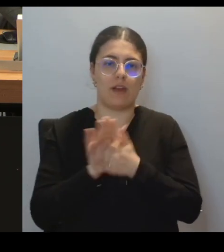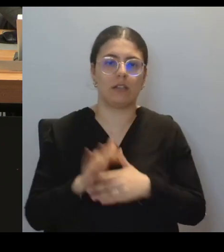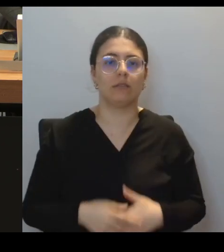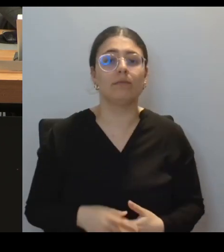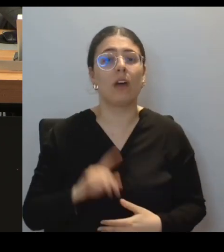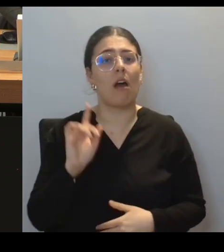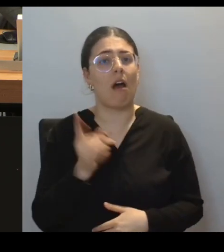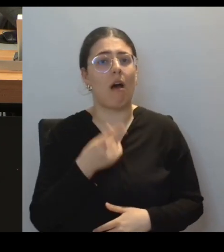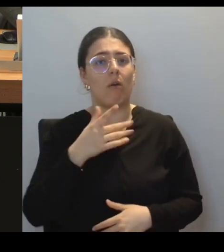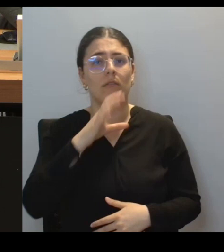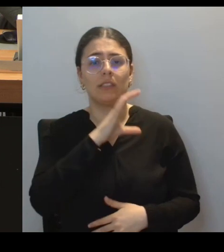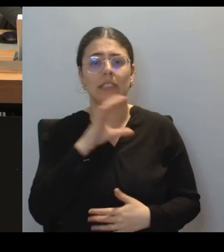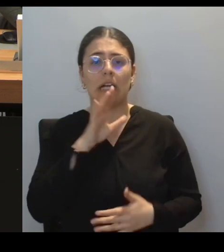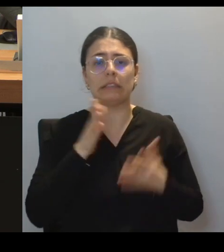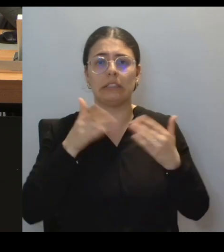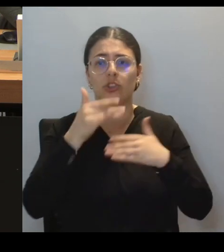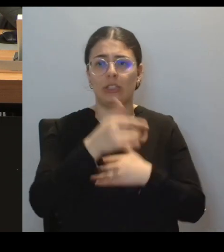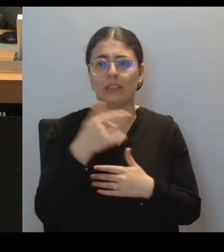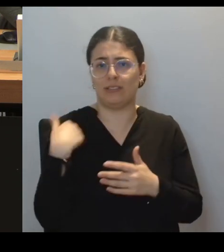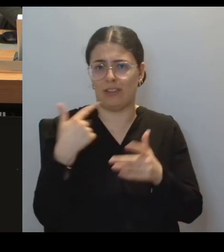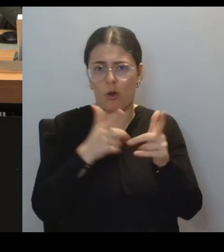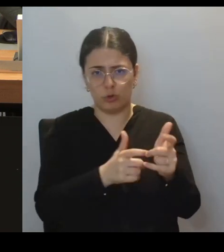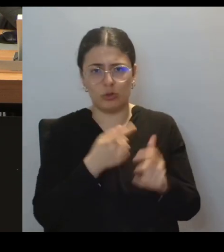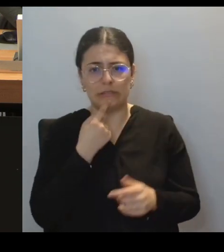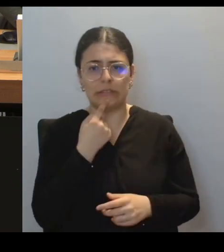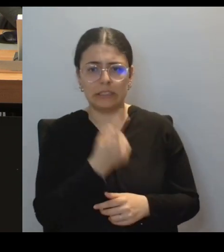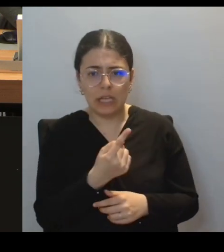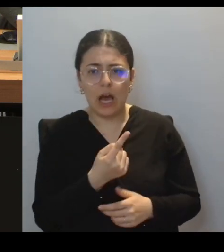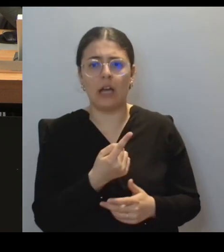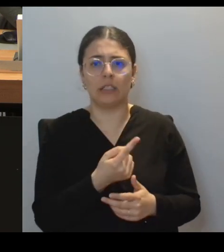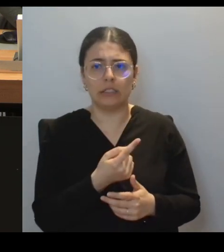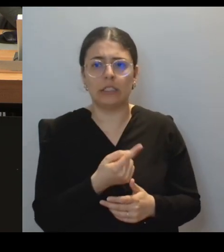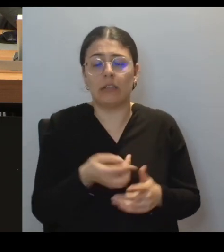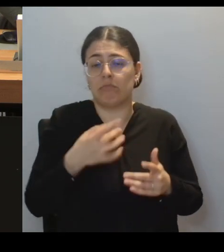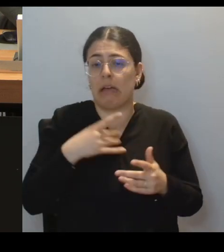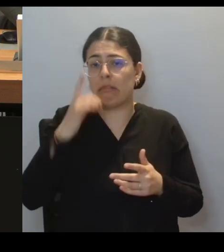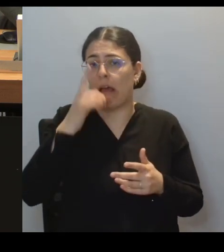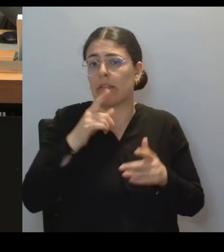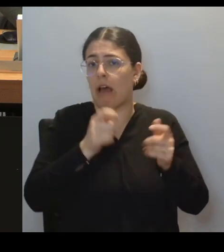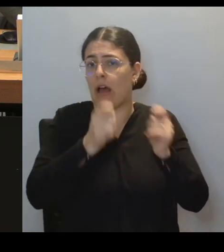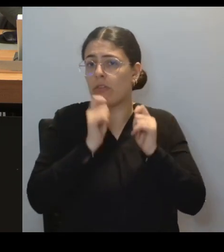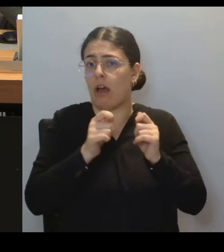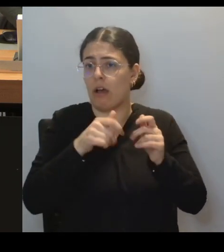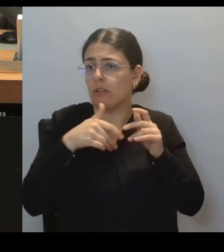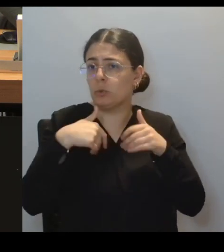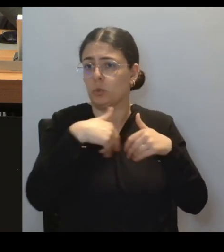geäußert hat, dass der Antrag zurückgezogen wird. Somit kann ich tatsächlich heute sagen, dass wir auch